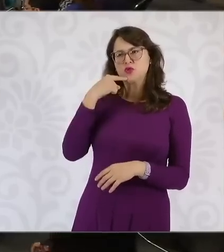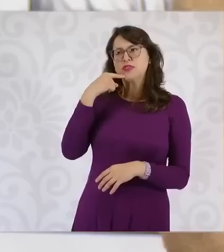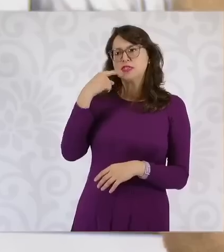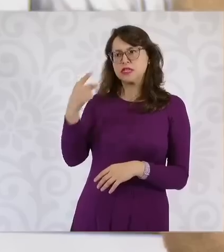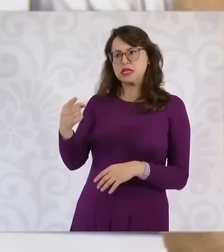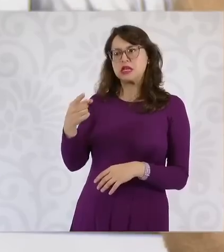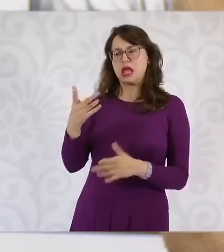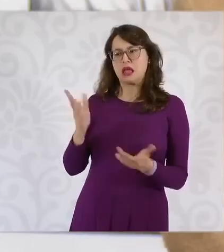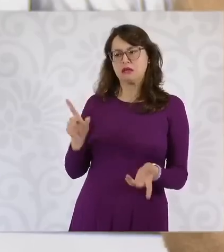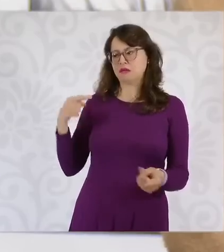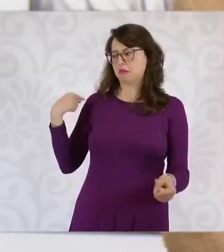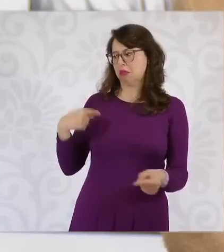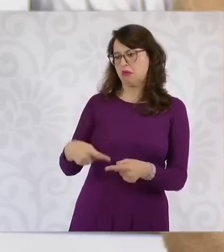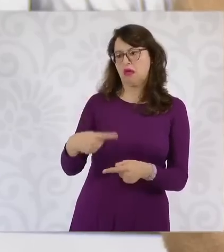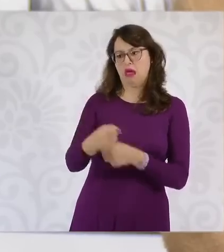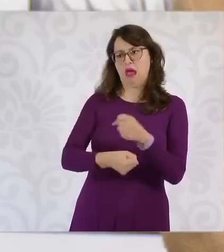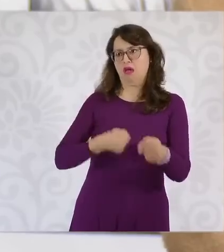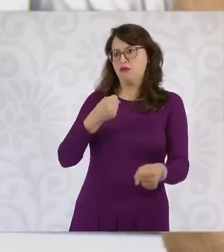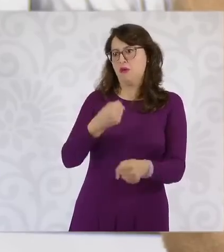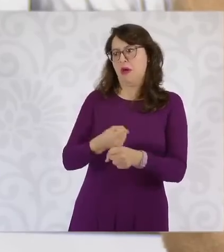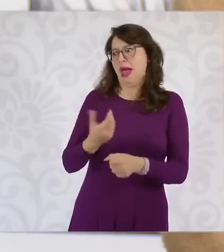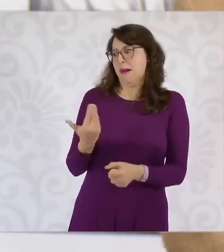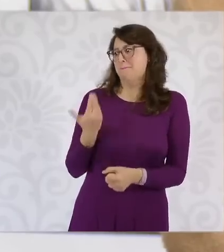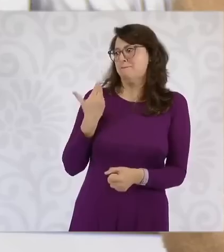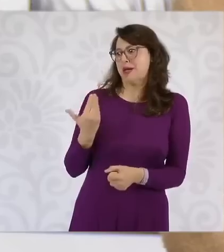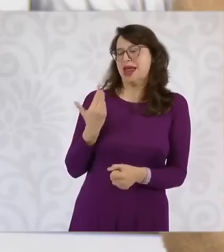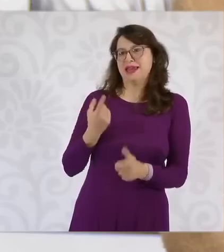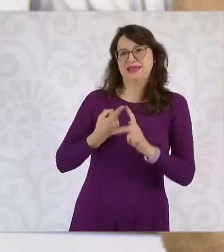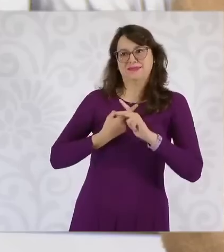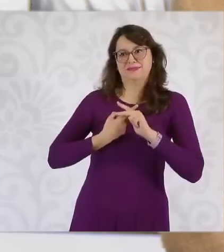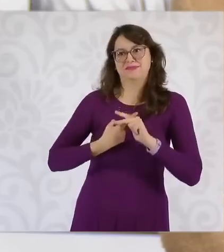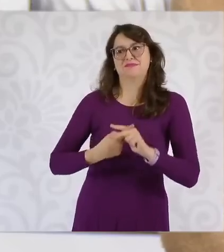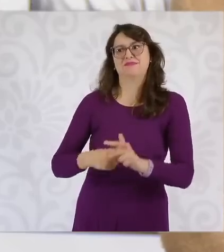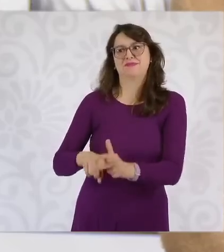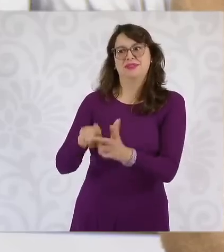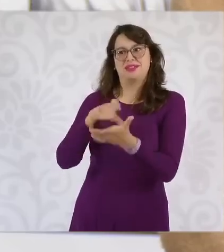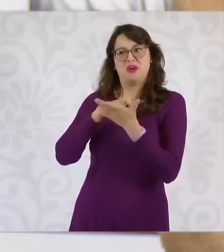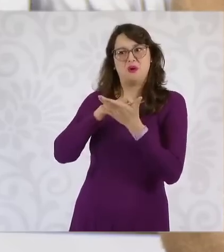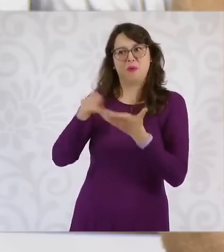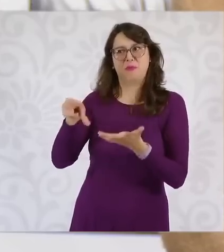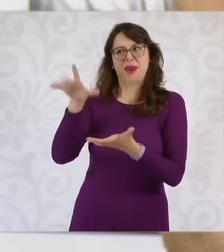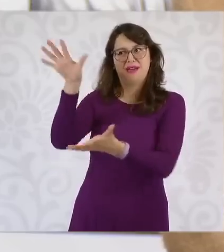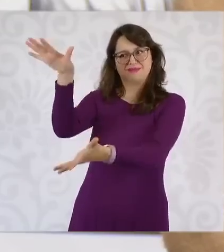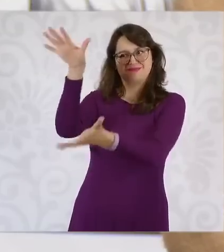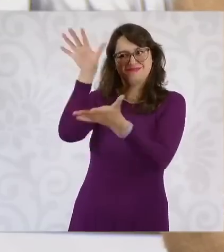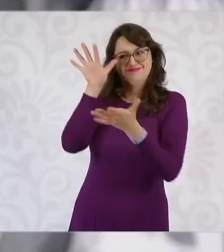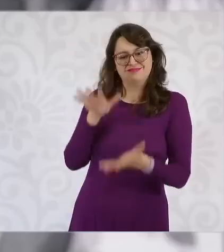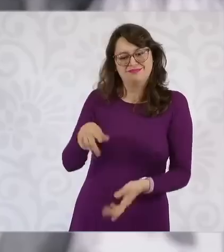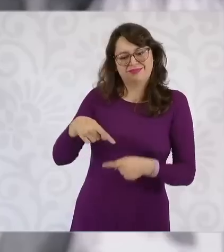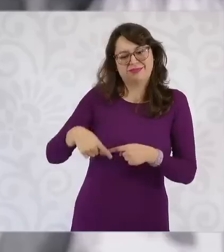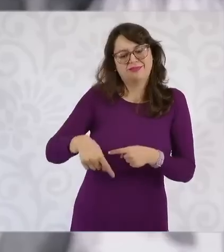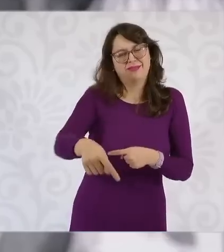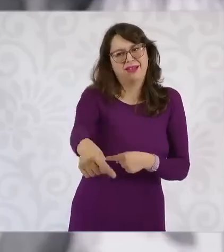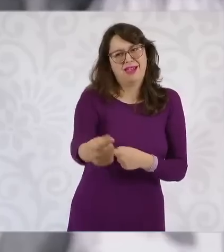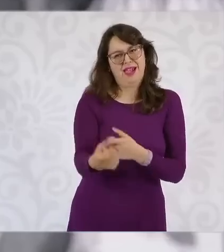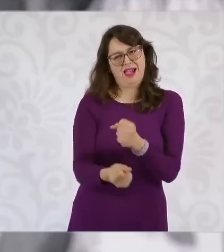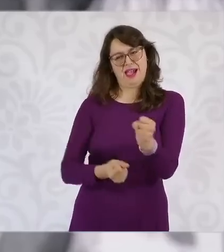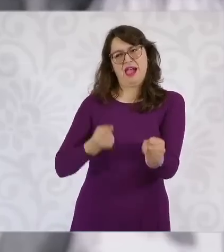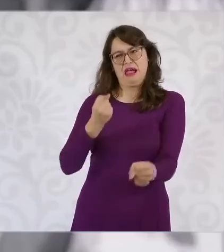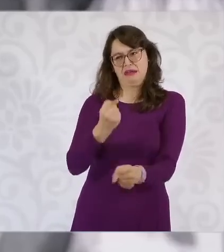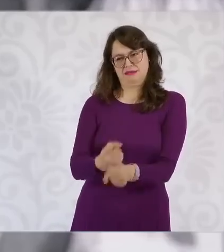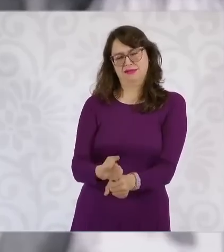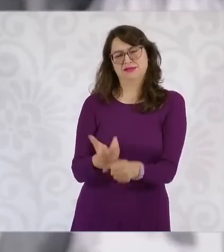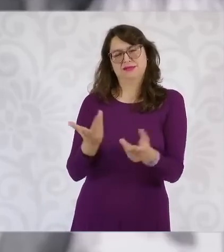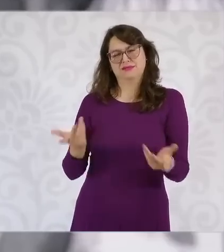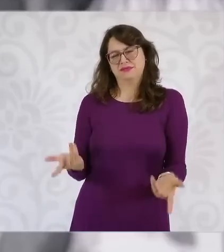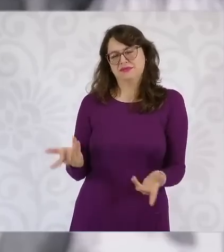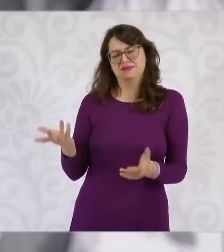aquí Eduardo clar cada 15 días a exponer Cómo va la compra de medicamentos y de insumos médicos e